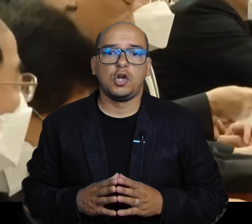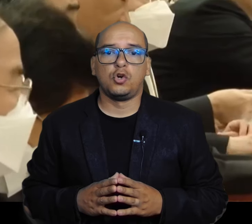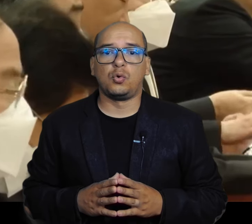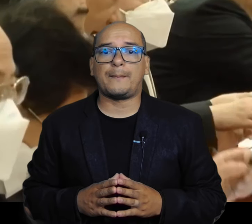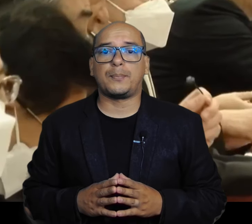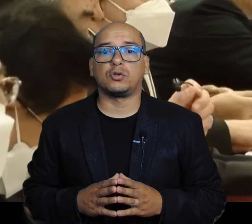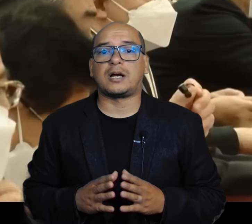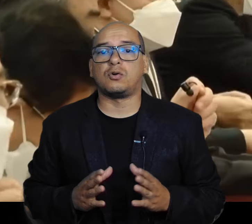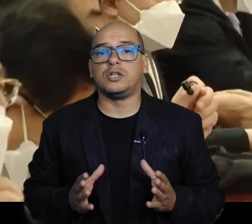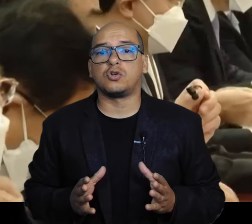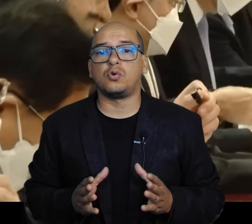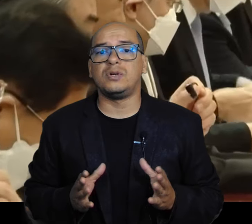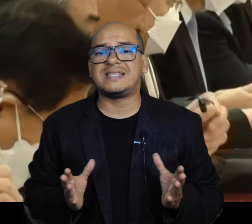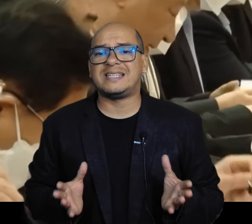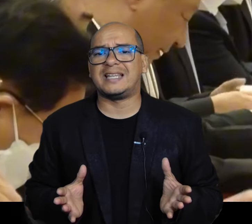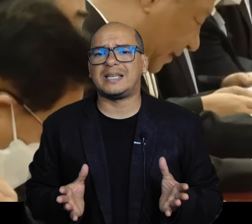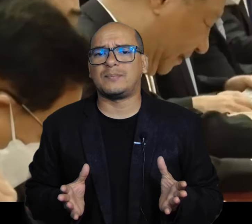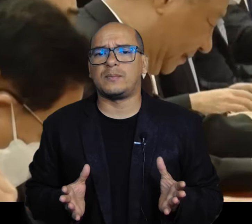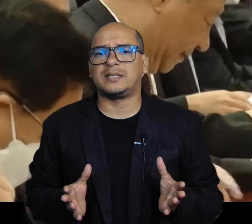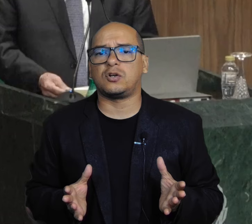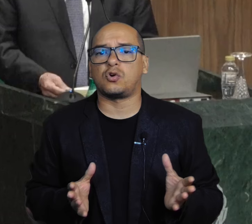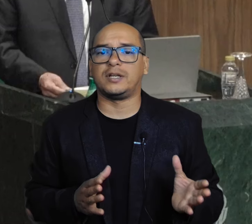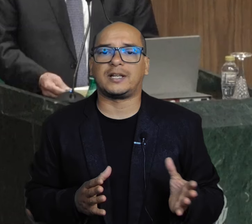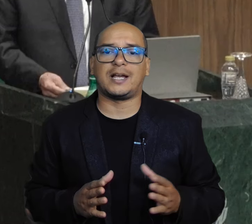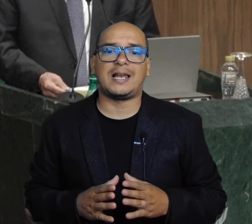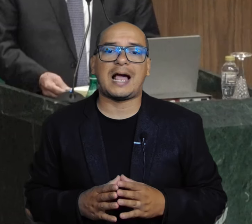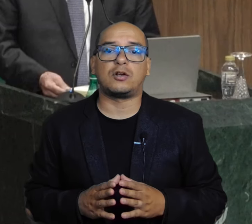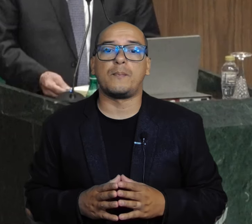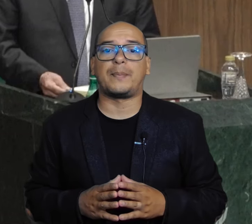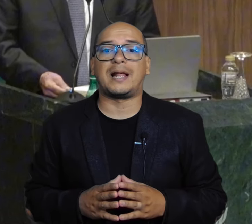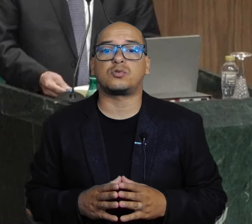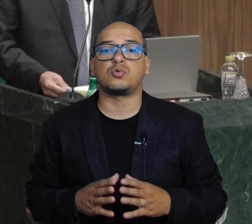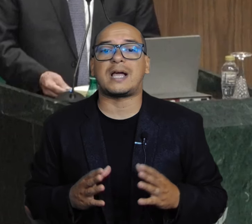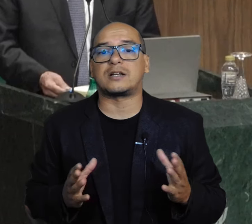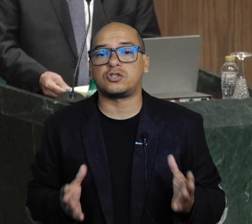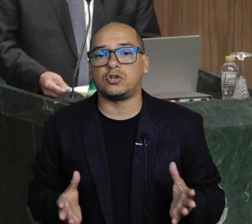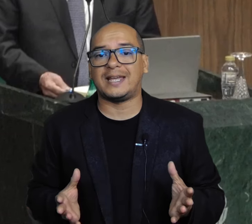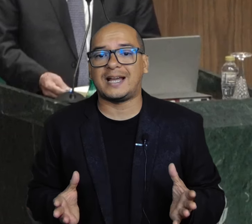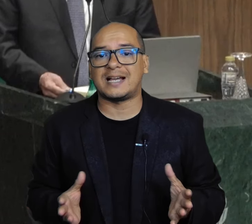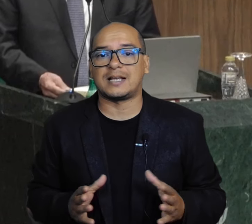Lula protagonizó un incidente diplomático con Israel al comparar sus acciones en gaza